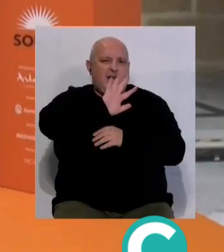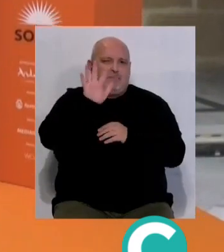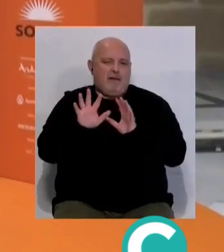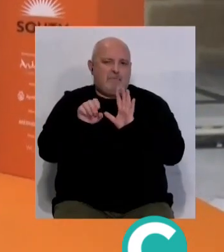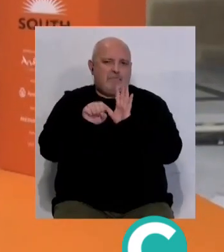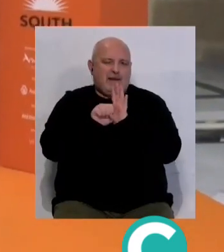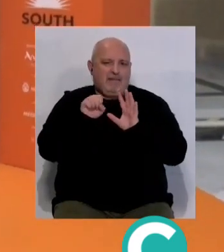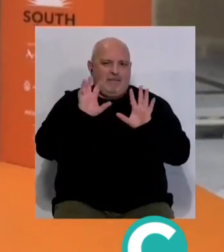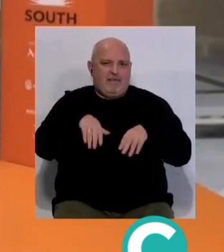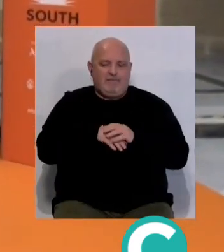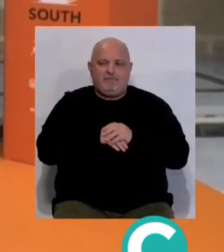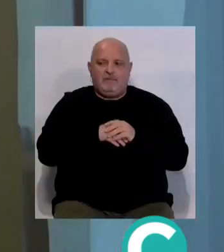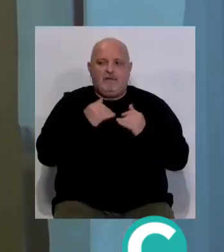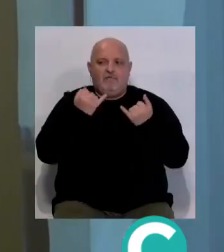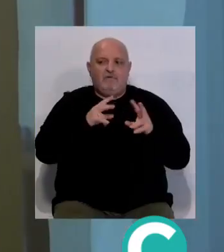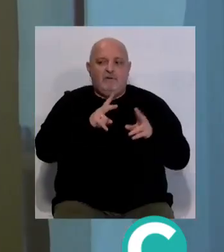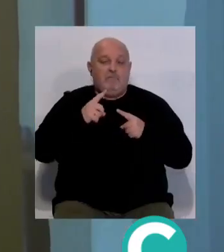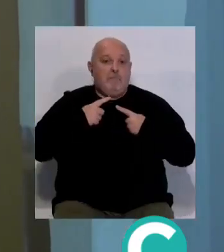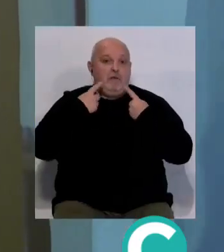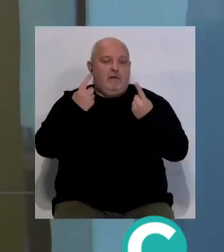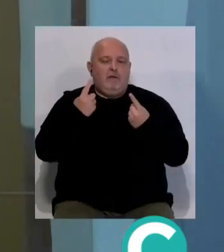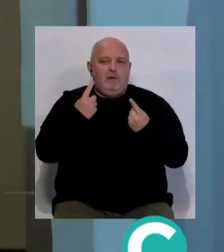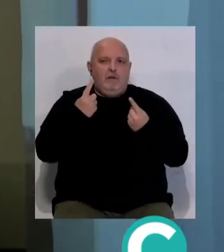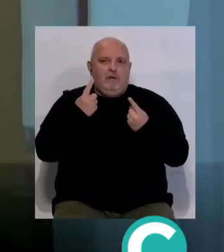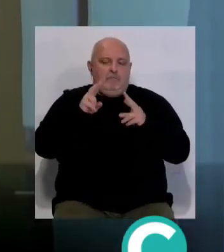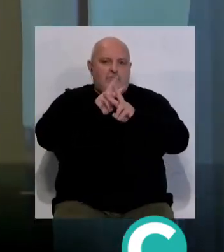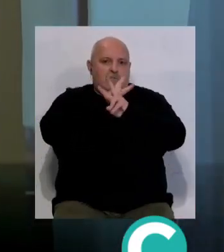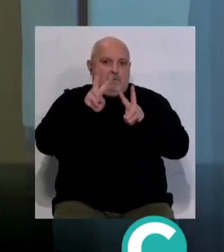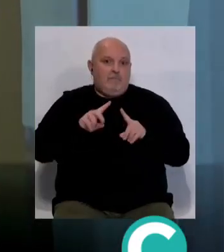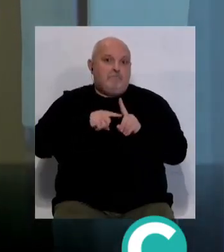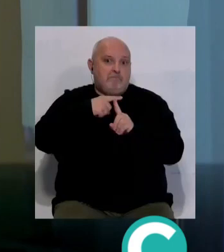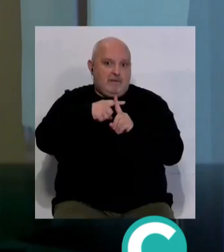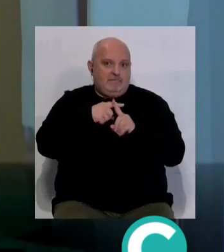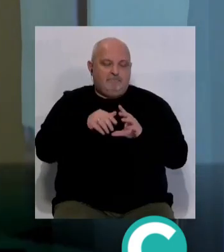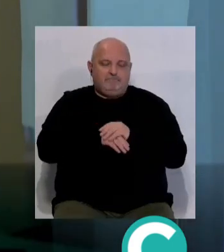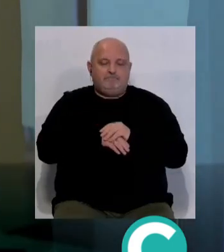la ciudad un festival pionero que además tiene una proyección internacional y que pone a cadis